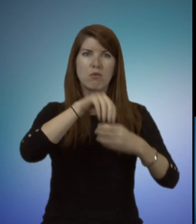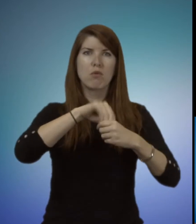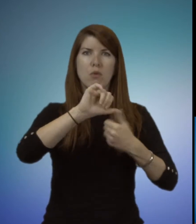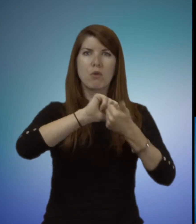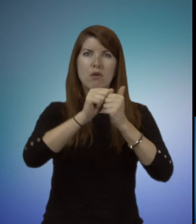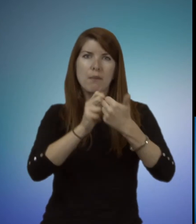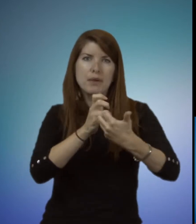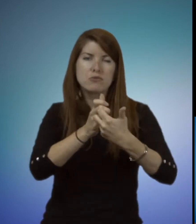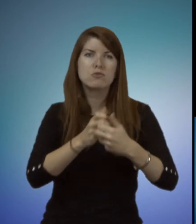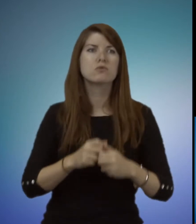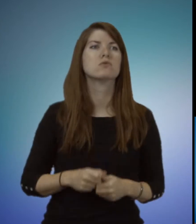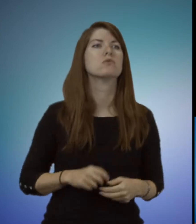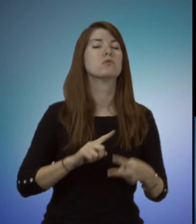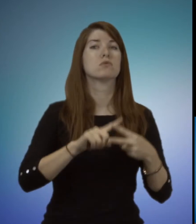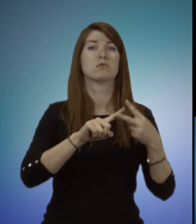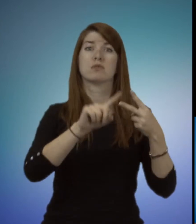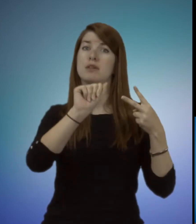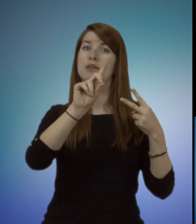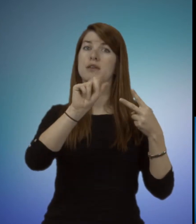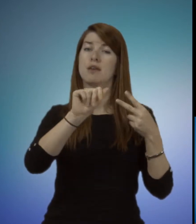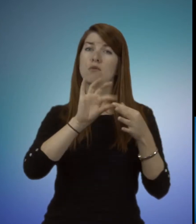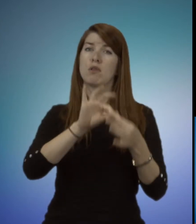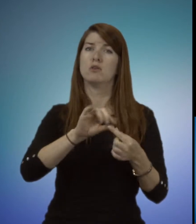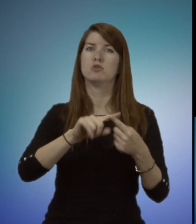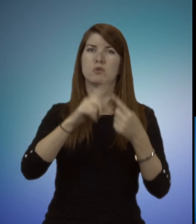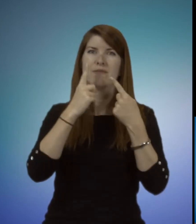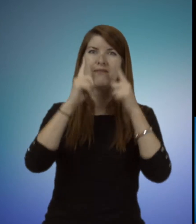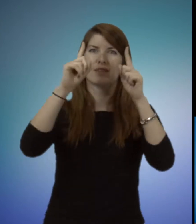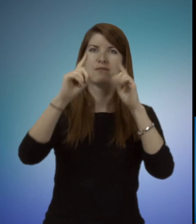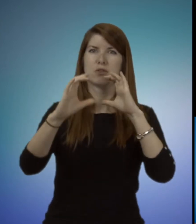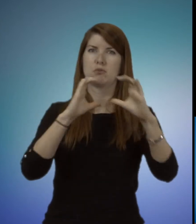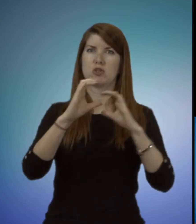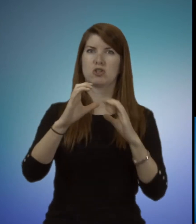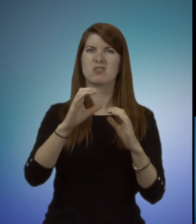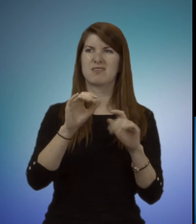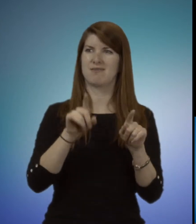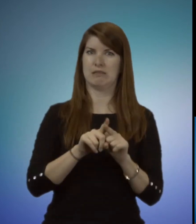Debemos considerar ADA como un tipo de comunicación efectiva y definida como algo tan